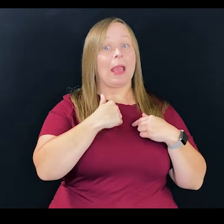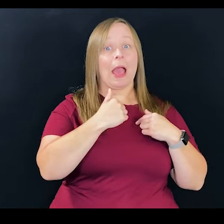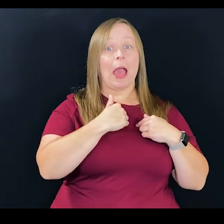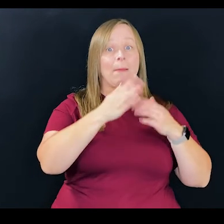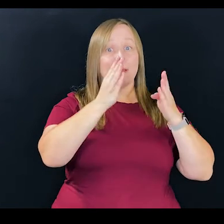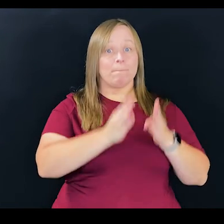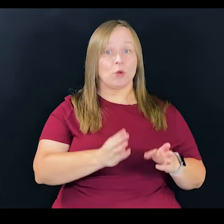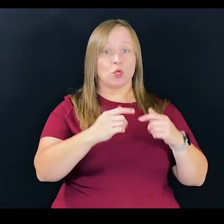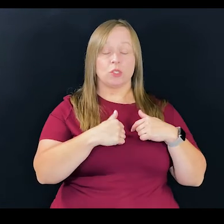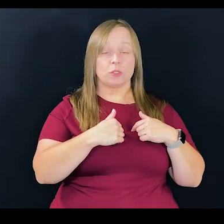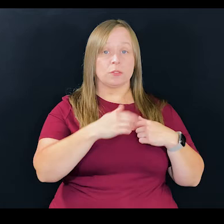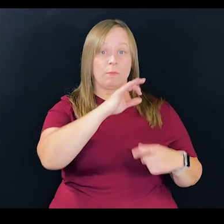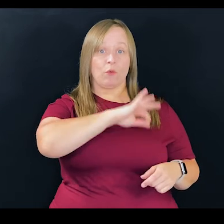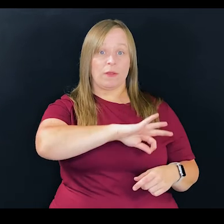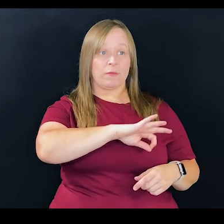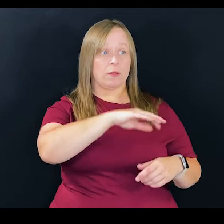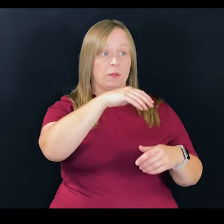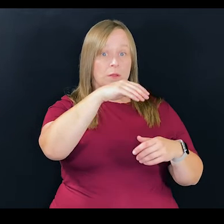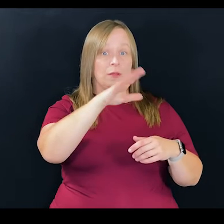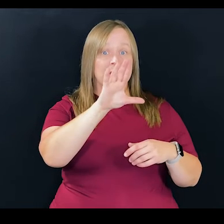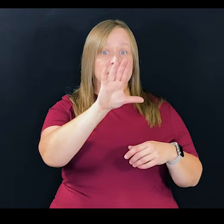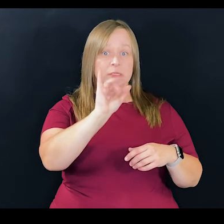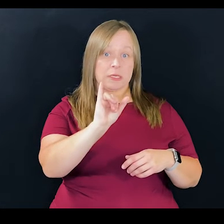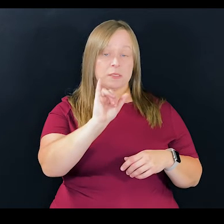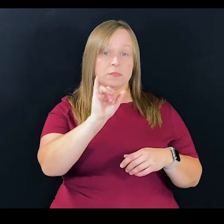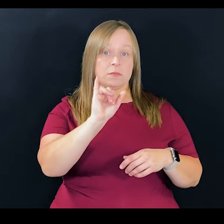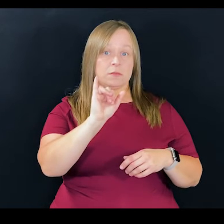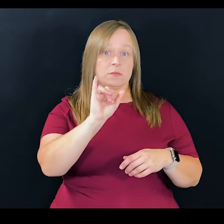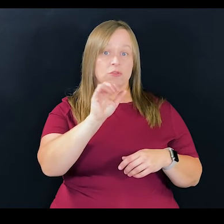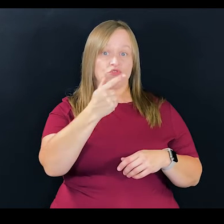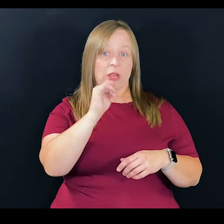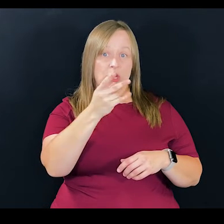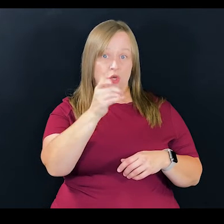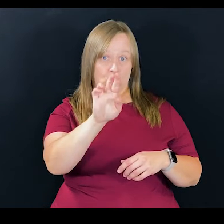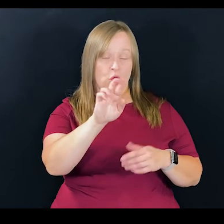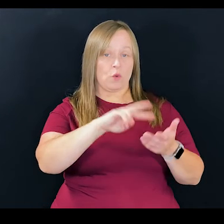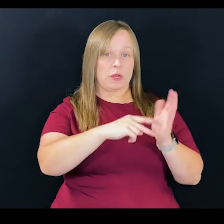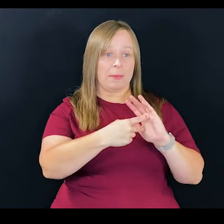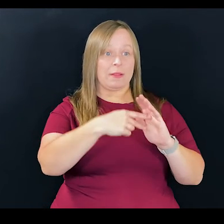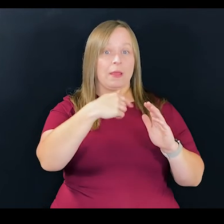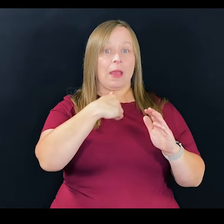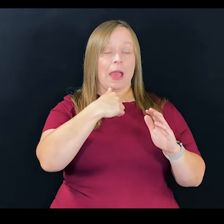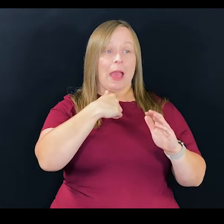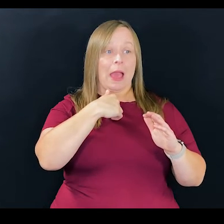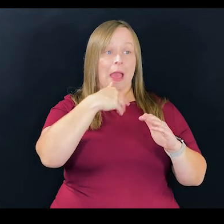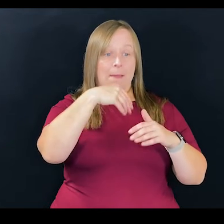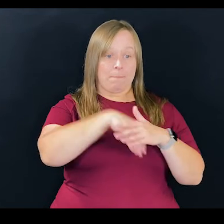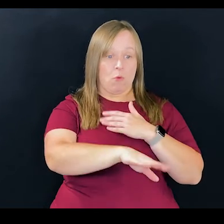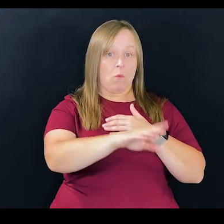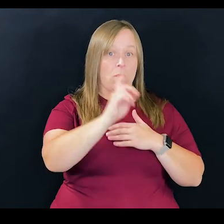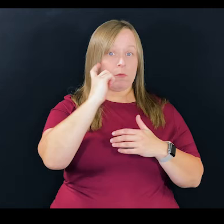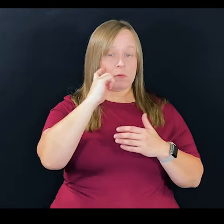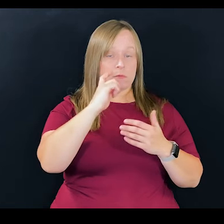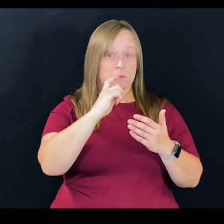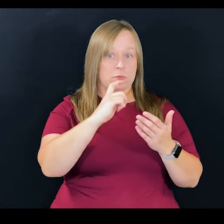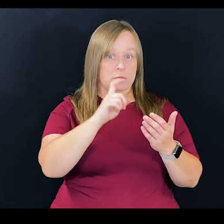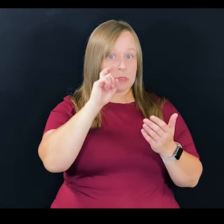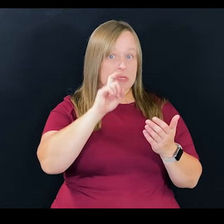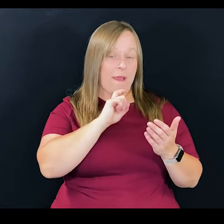Como yo soy una persona que tiene el privilegio de ser cisgender, o cisgénero, que significa que mi identidad de género